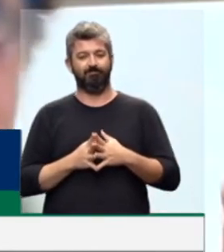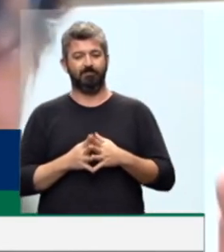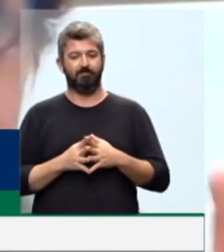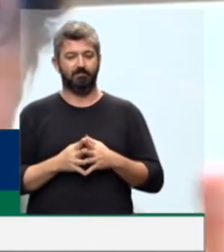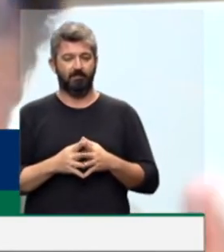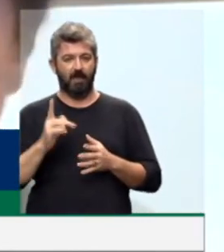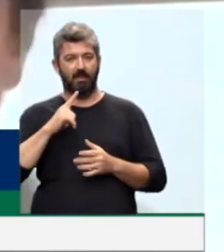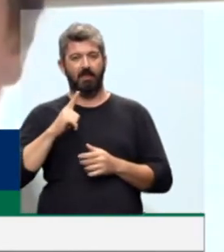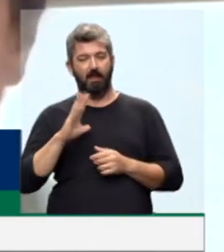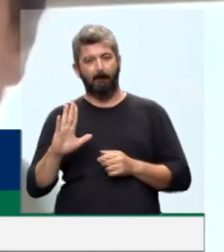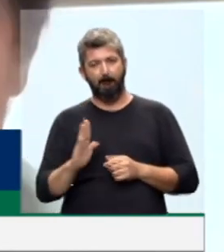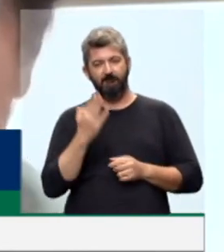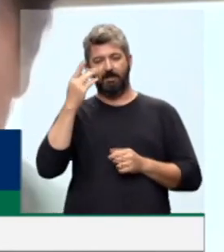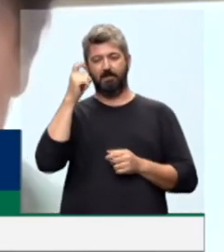NESTE LEILOA FRAUDULENTO E DESENVOLVIMENTO DESSE PAÍS,